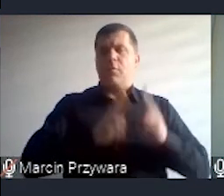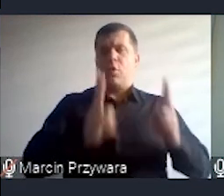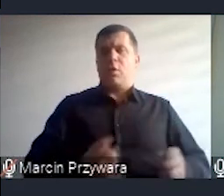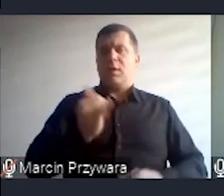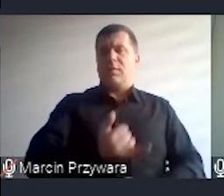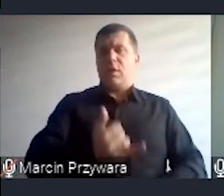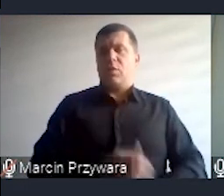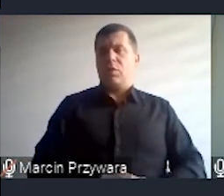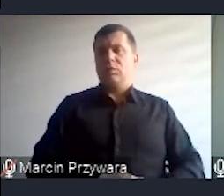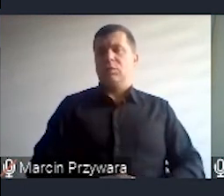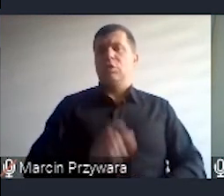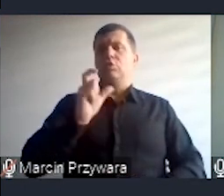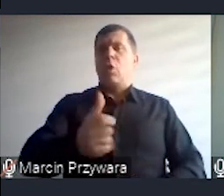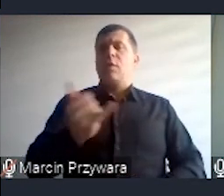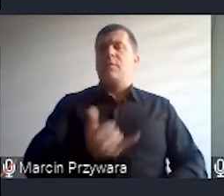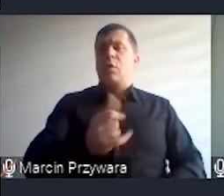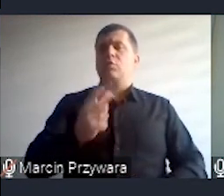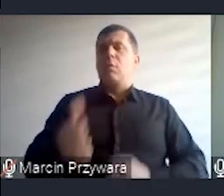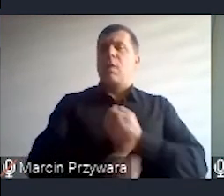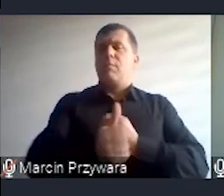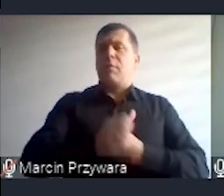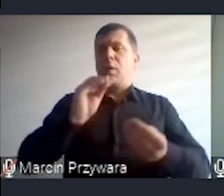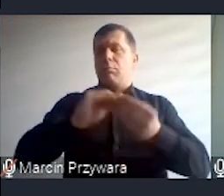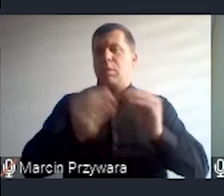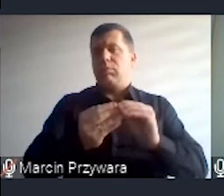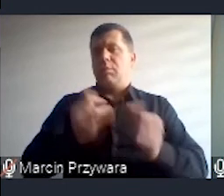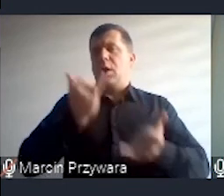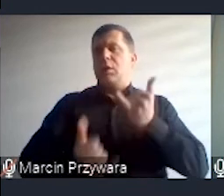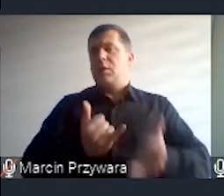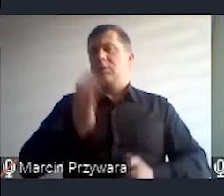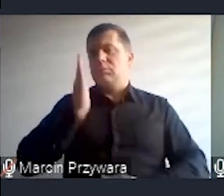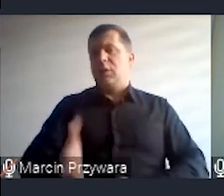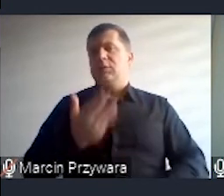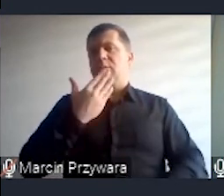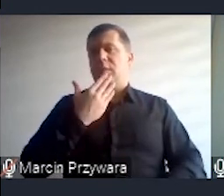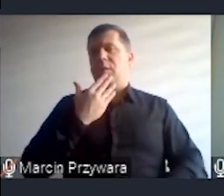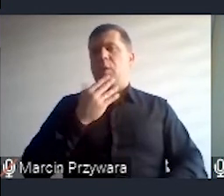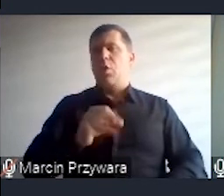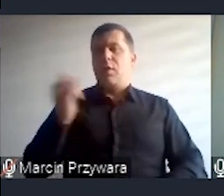co może powodować problemy, jeżeli będziemy mówili o trwałości.